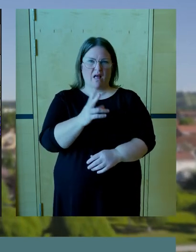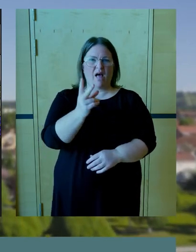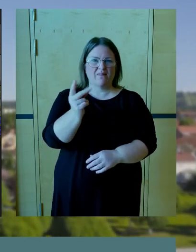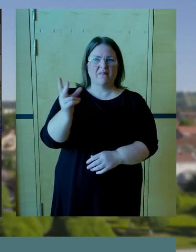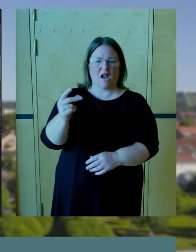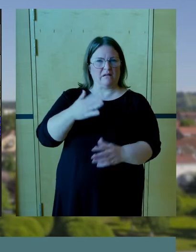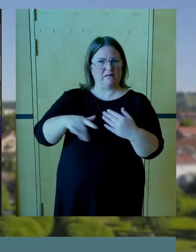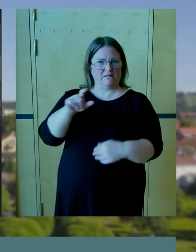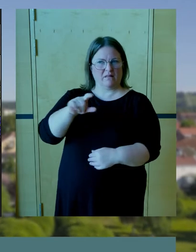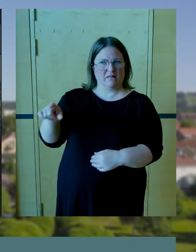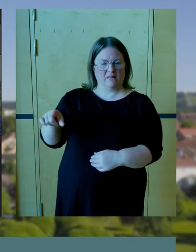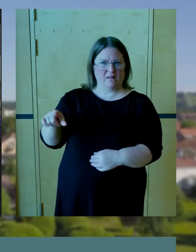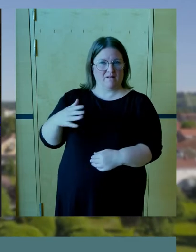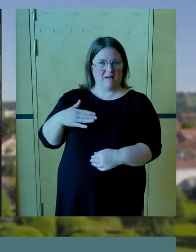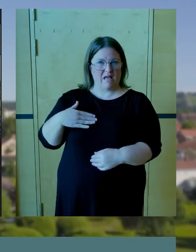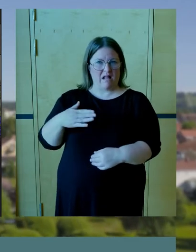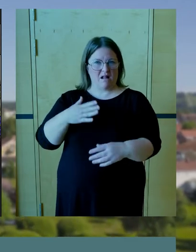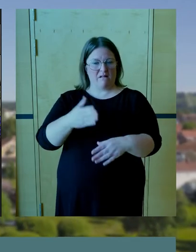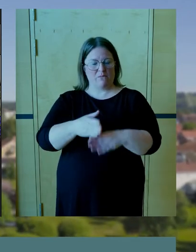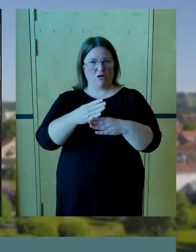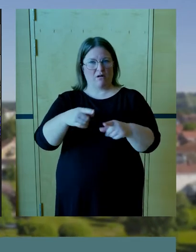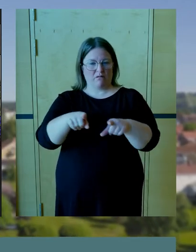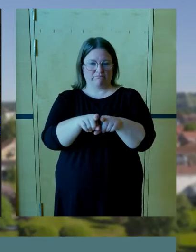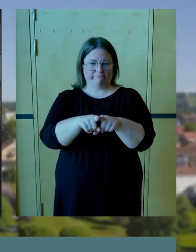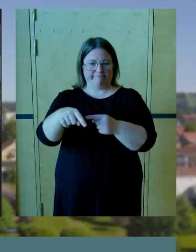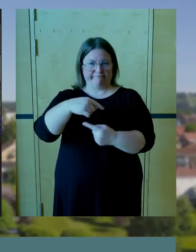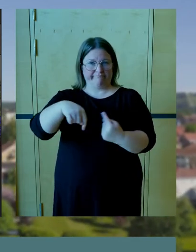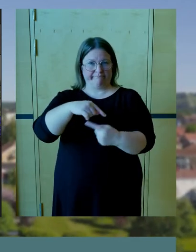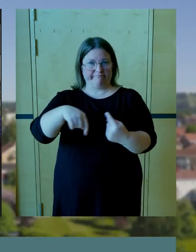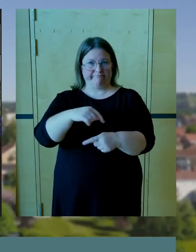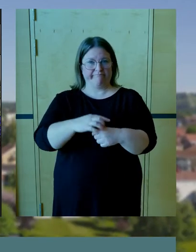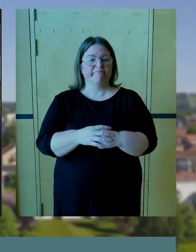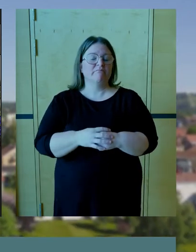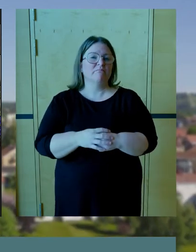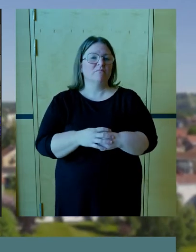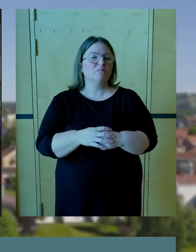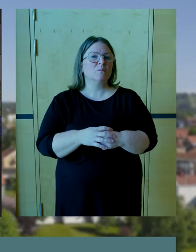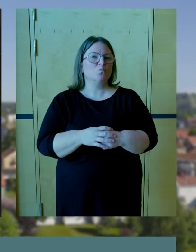Som vill bygga i närområdet så kan det bli aktuellt att påbörja plan arbete där och det precis på det